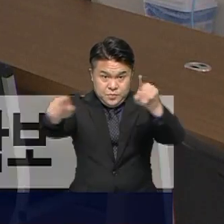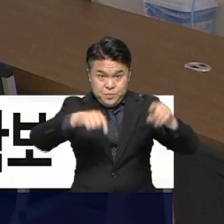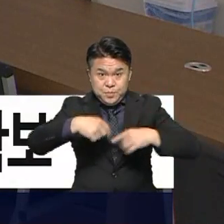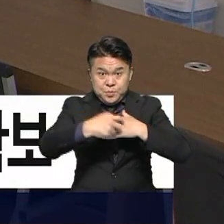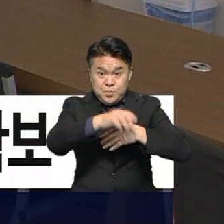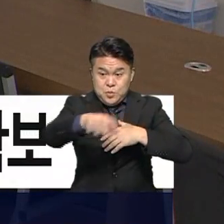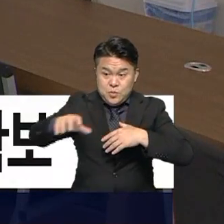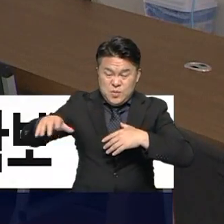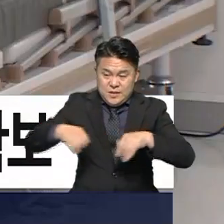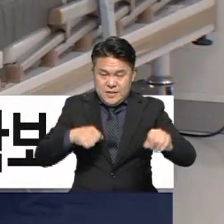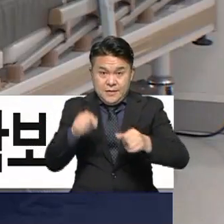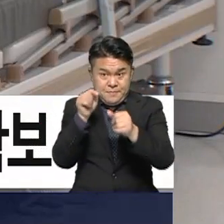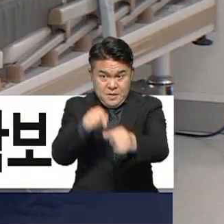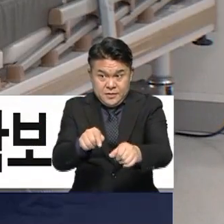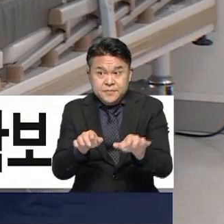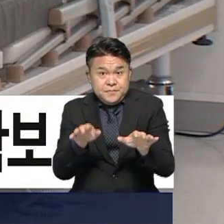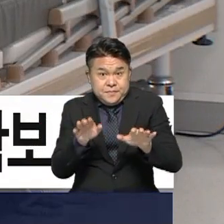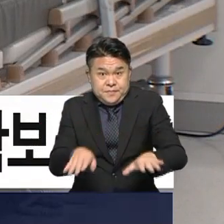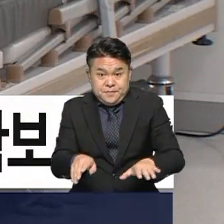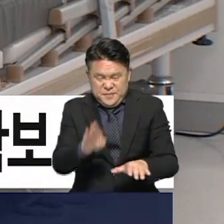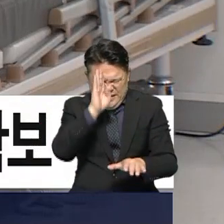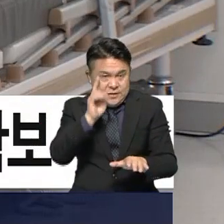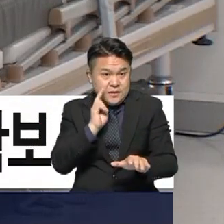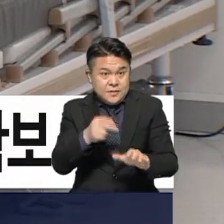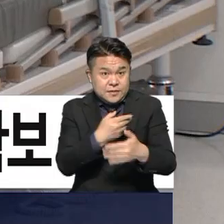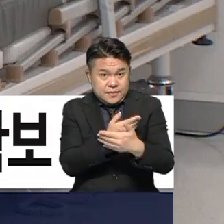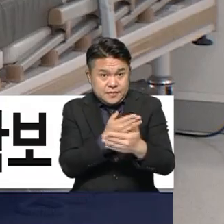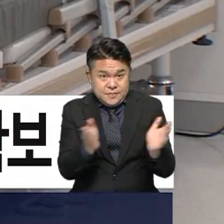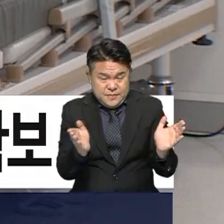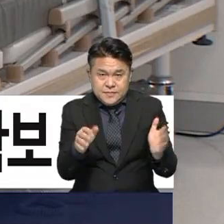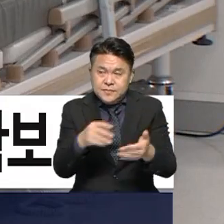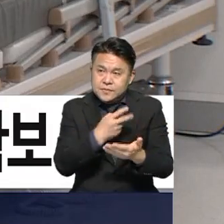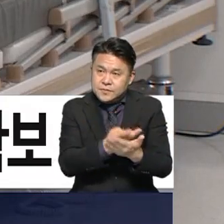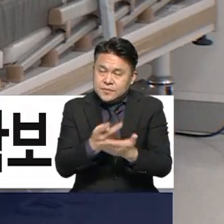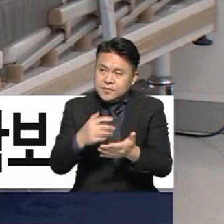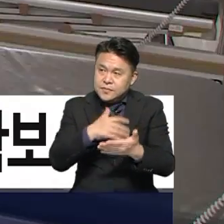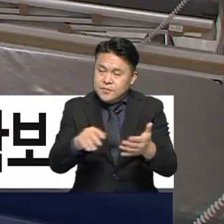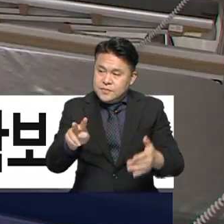행정명령을 발동해 중증병상 240여 개를 비롯해 전국에서 1,900여 개 병상을